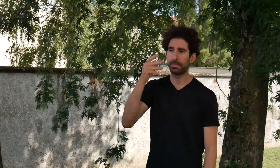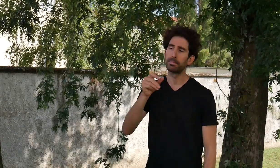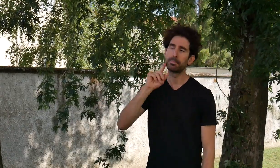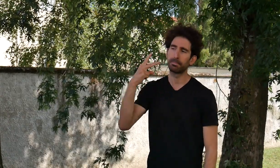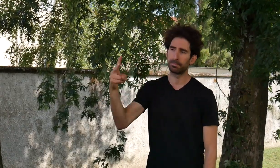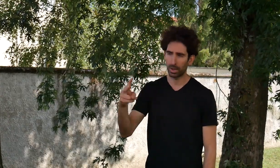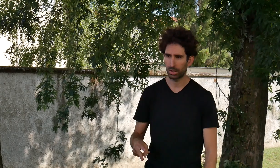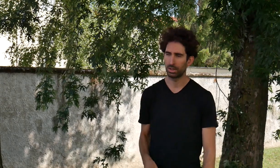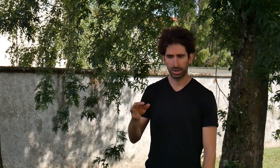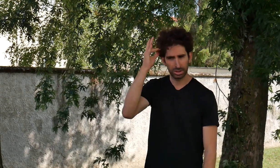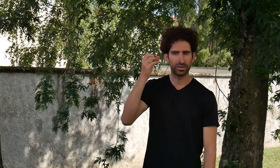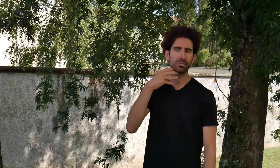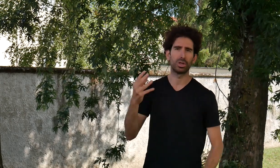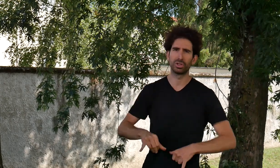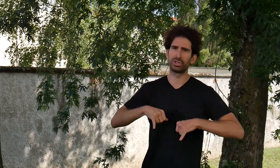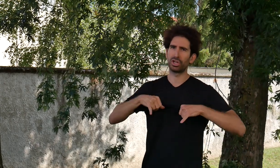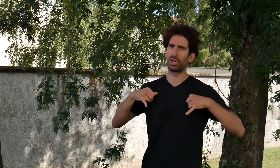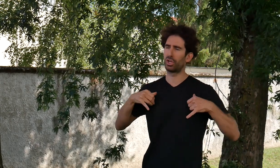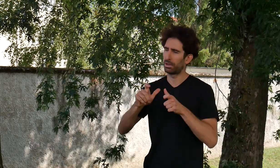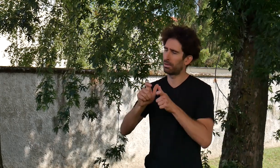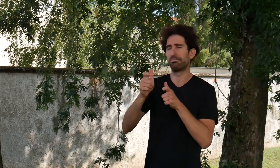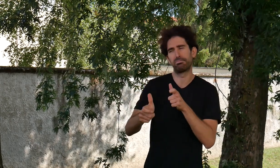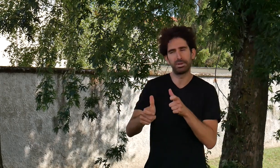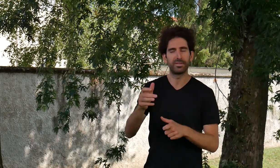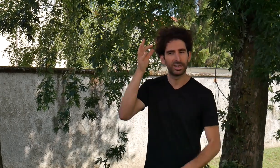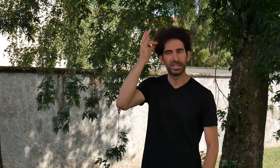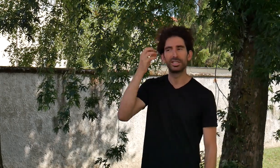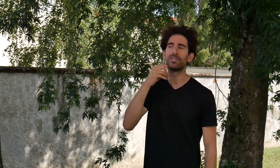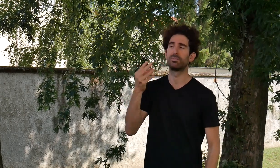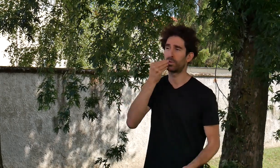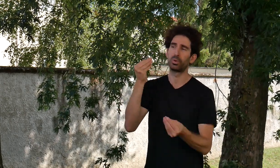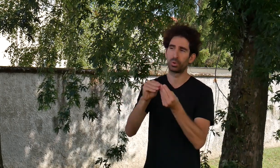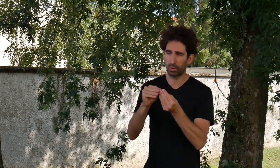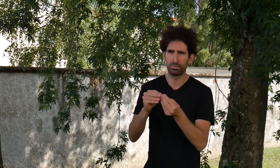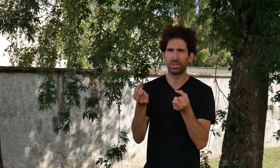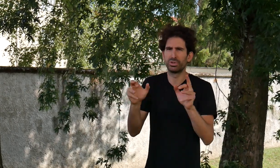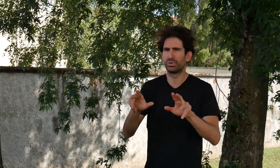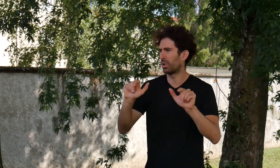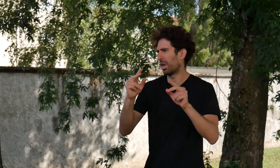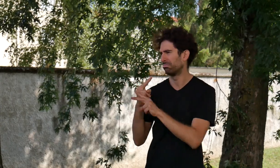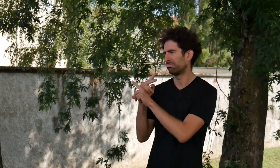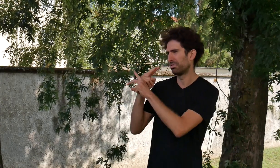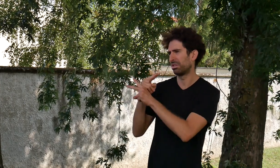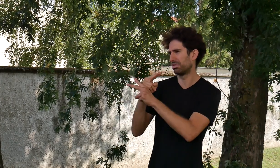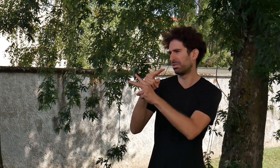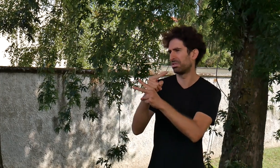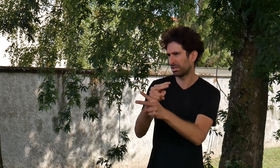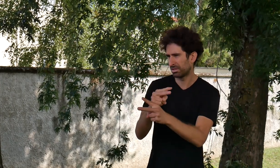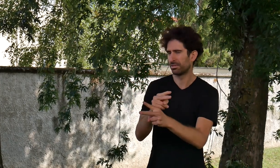Si tes parents ont eu es cheveux blancs jeunes, alors tu les auras tôt. C'est sûr que l'hérédité joue.